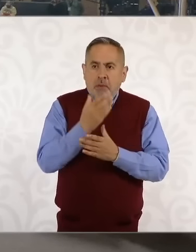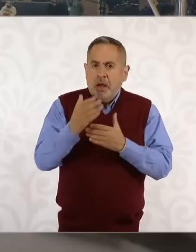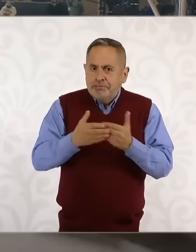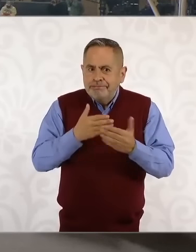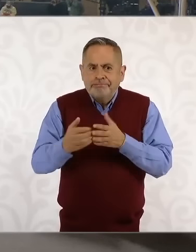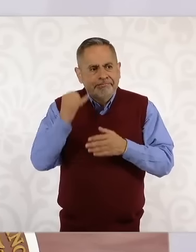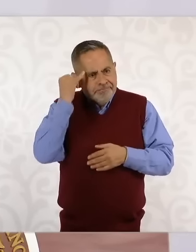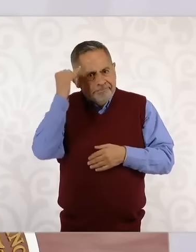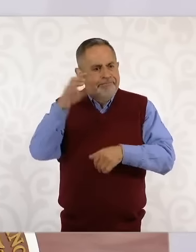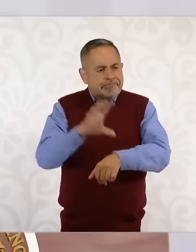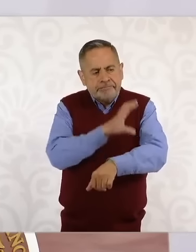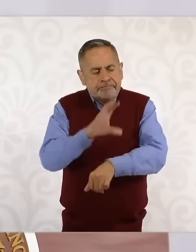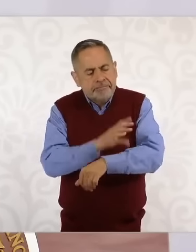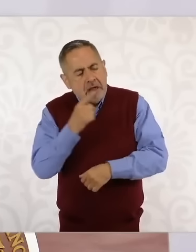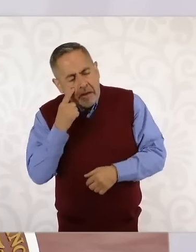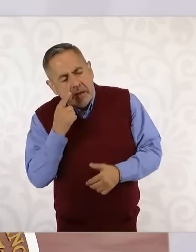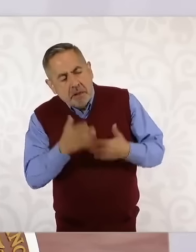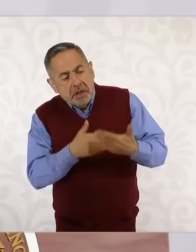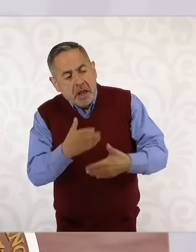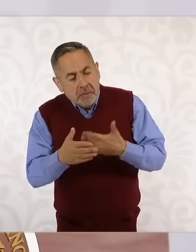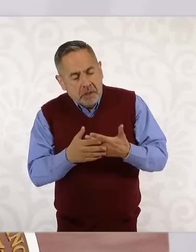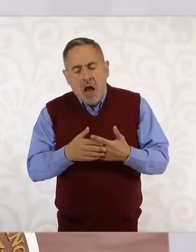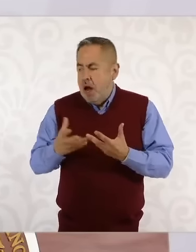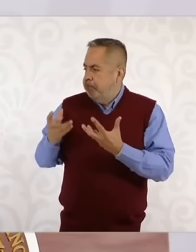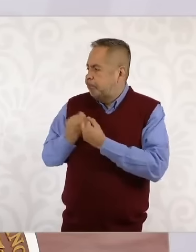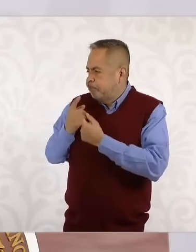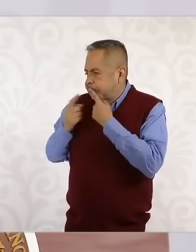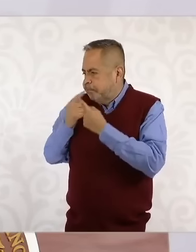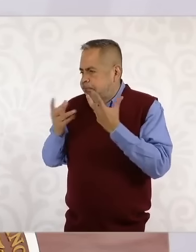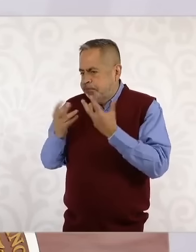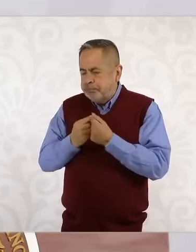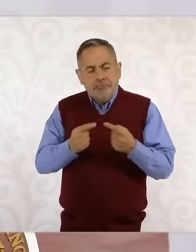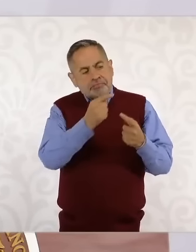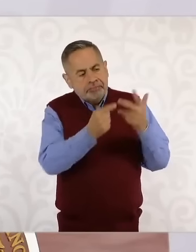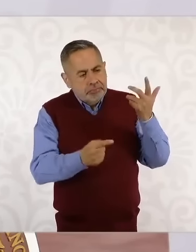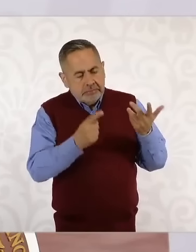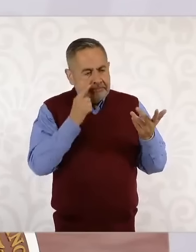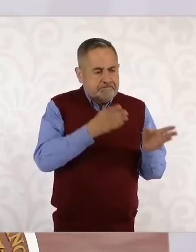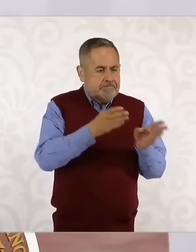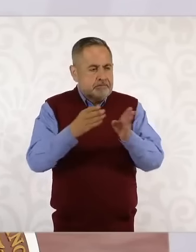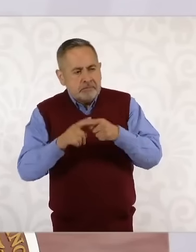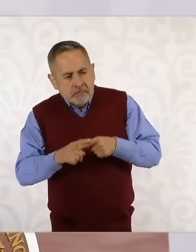criterios de de evaluación. Y esto junto con los criterios de confiabilidad, de continuidad,